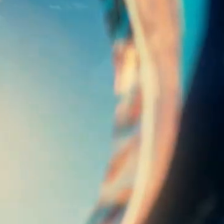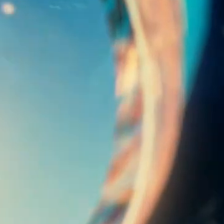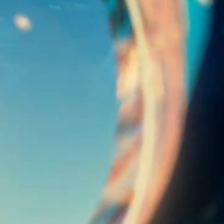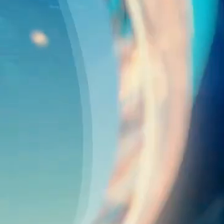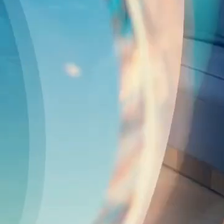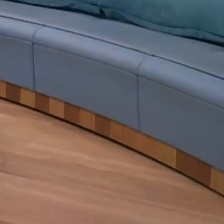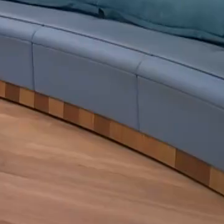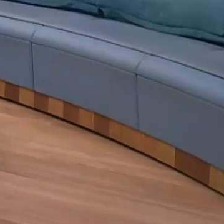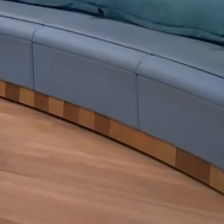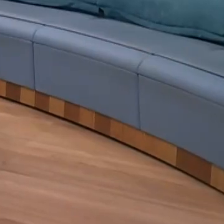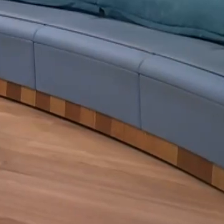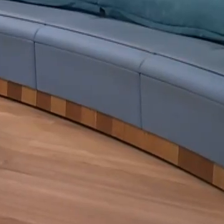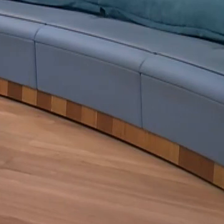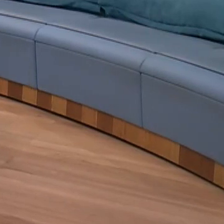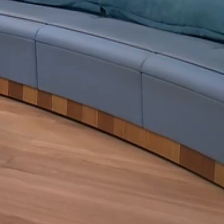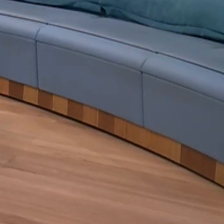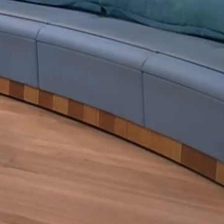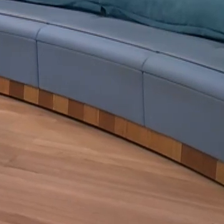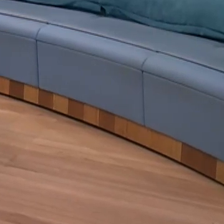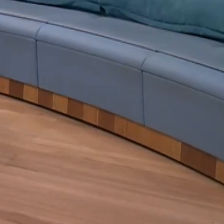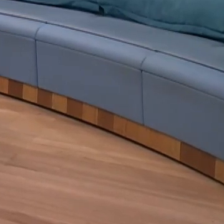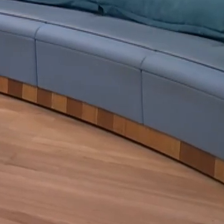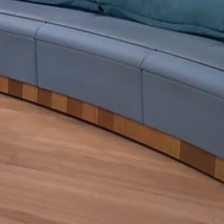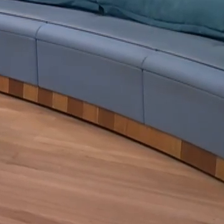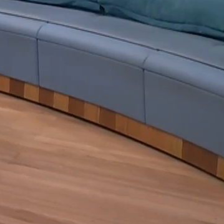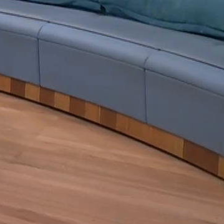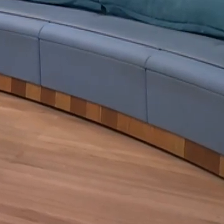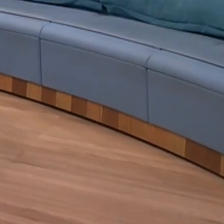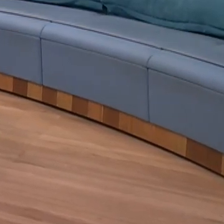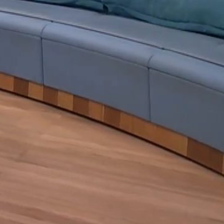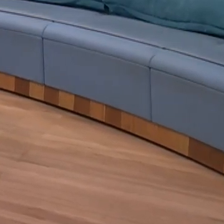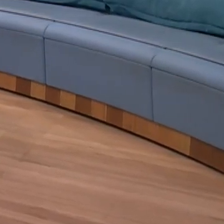невероятно долгий день Великой пятницы насыщена событиями всевозможными Но